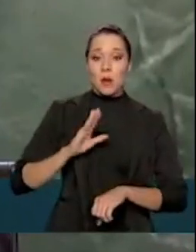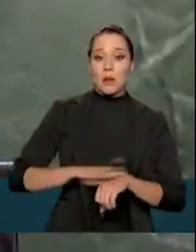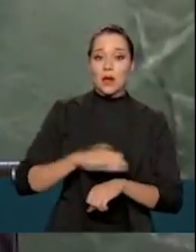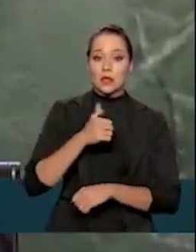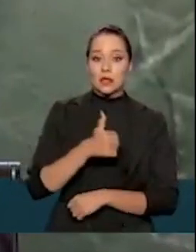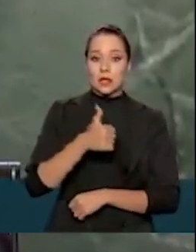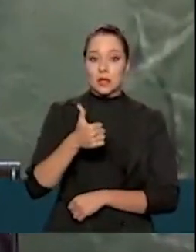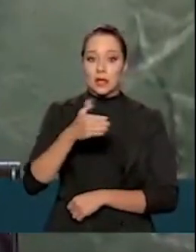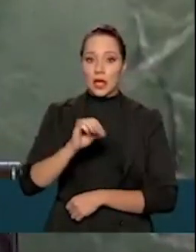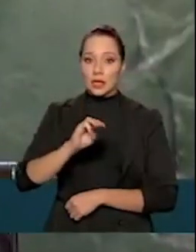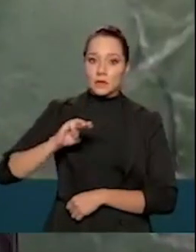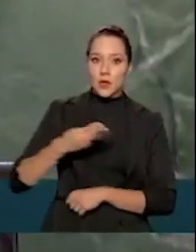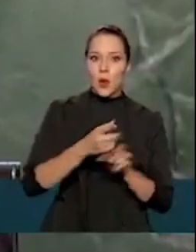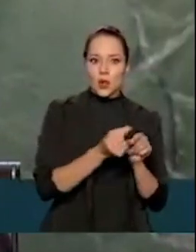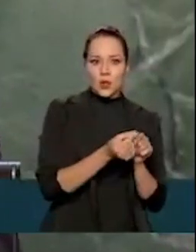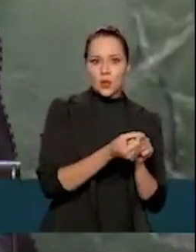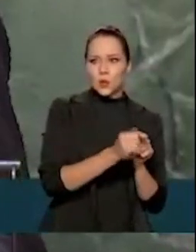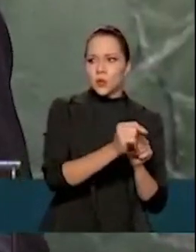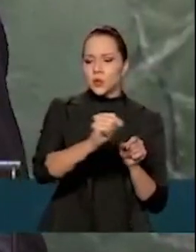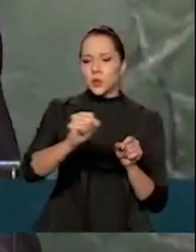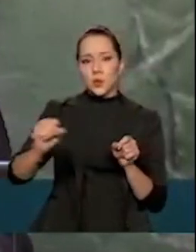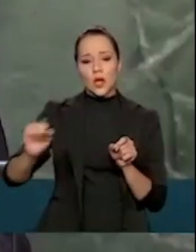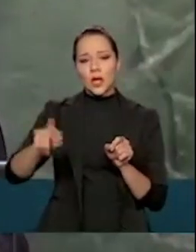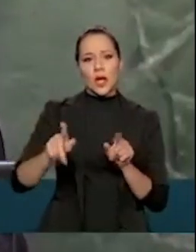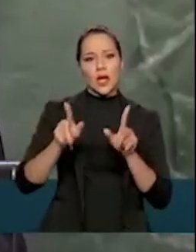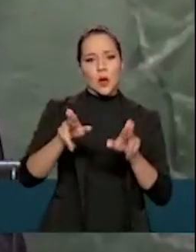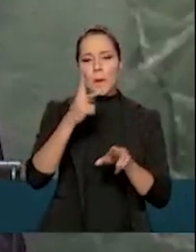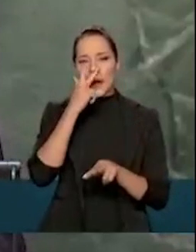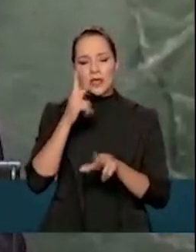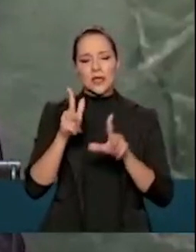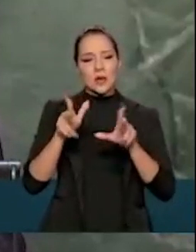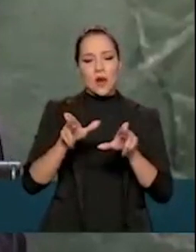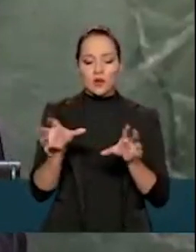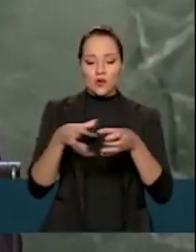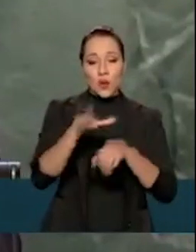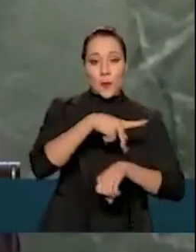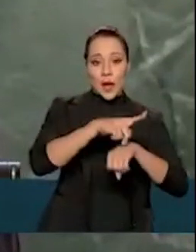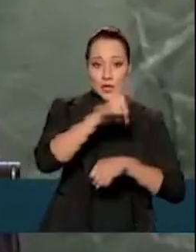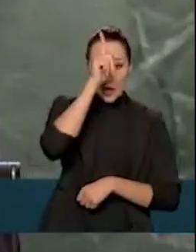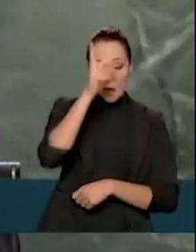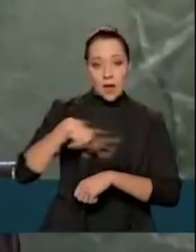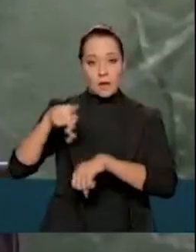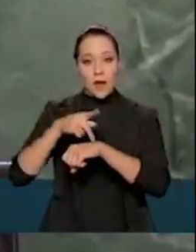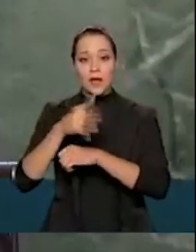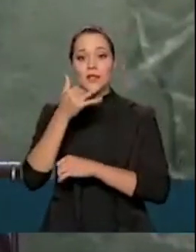de 110 milhões de hectares uma área equivalente a Alemanha e França juntas é destinada às reservas